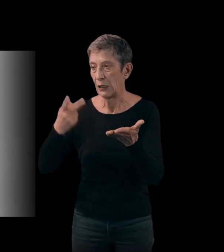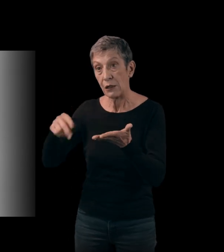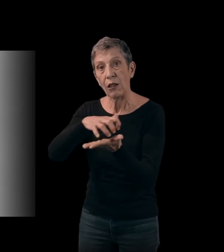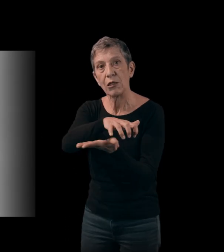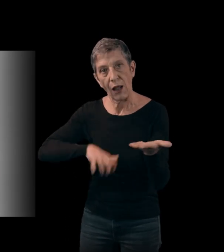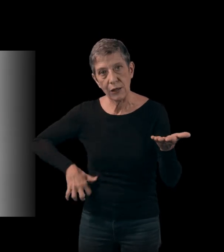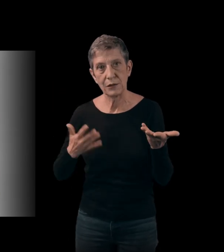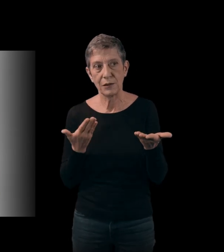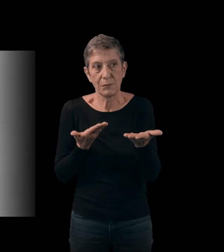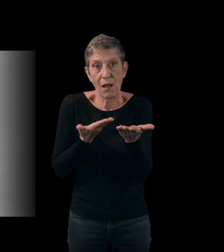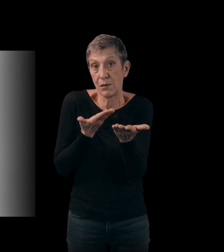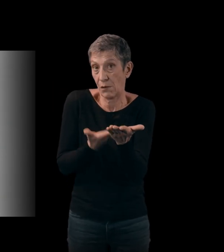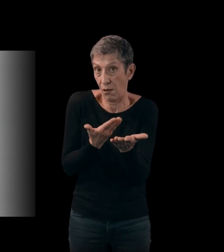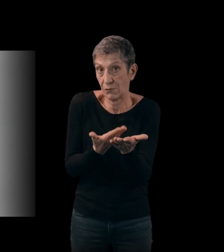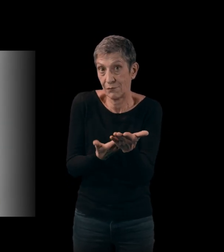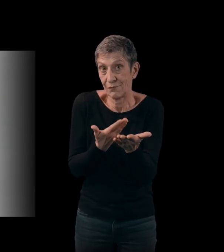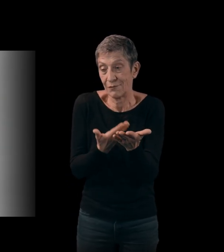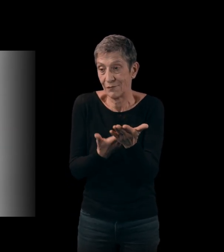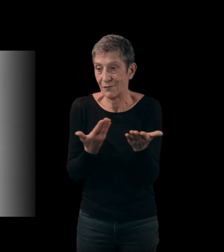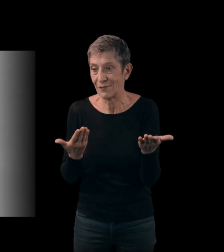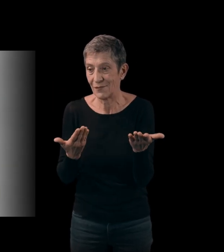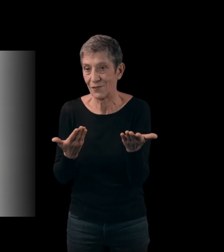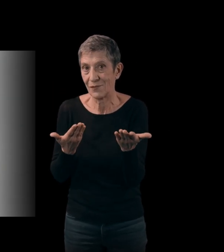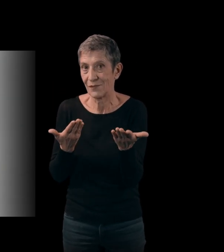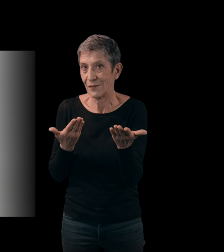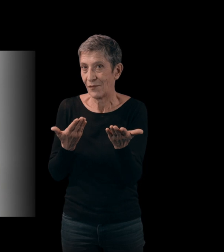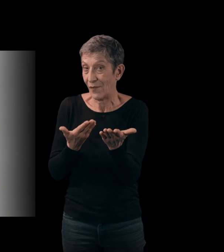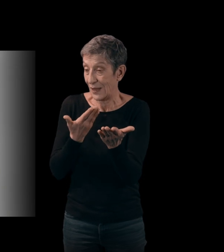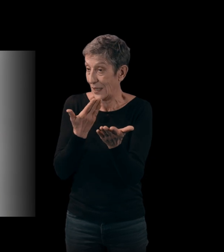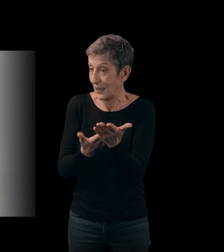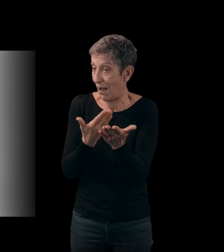puisque c'est ça, en tout premier lieu, qui va différencier ce livre de